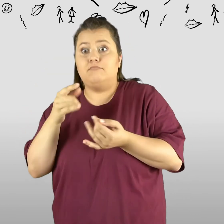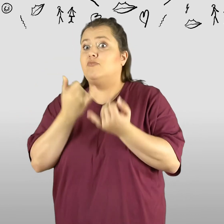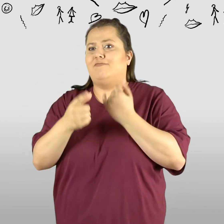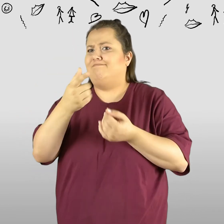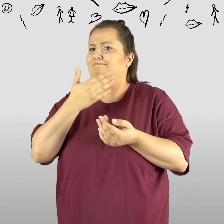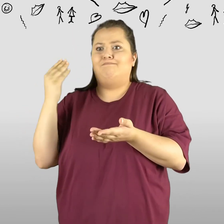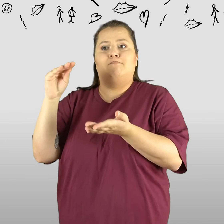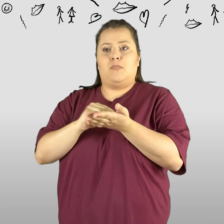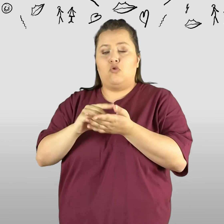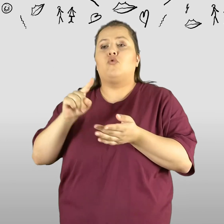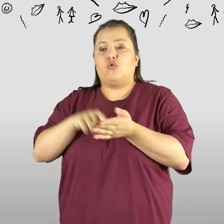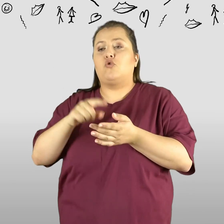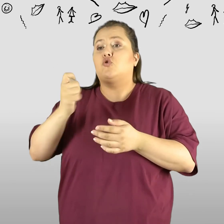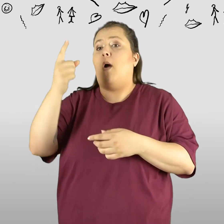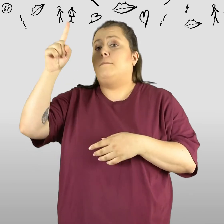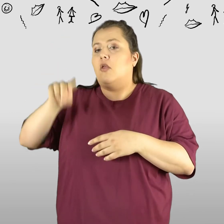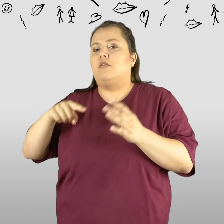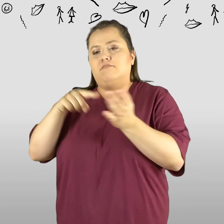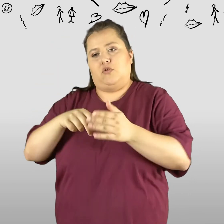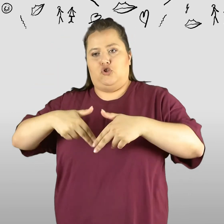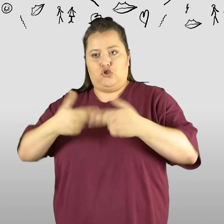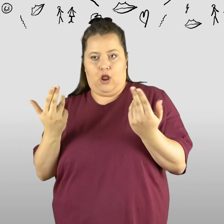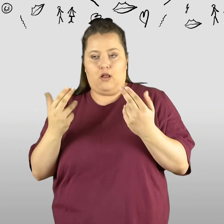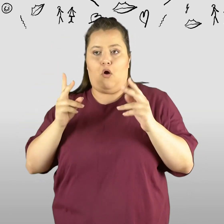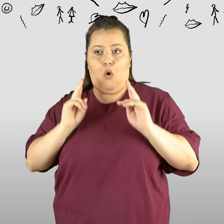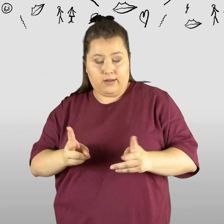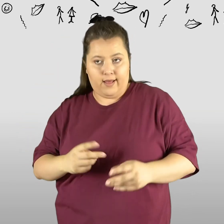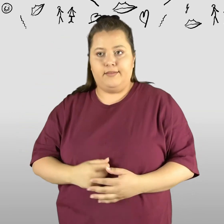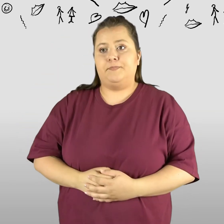Jeśli nie masz miesiączek, to co miesiąc w konkretny dzień.